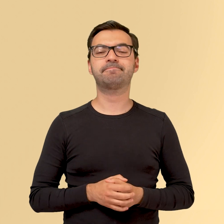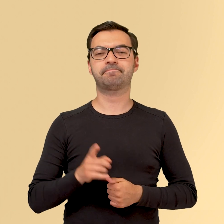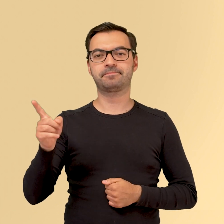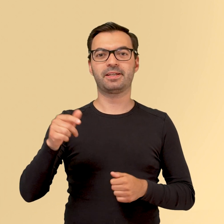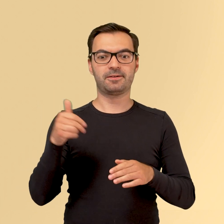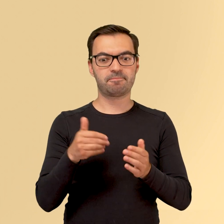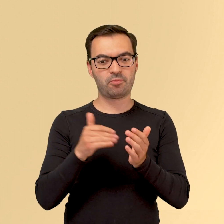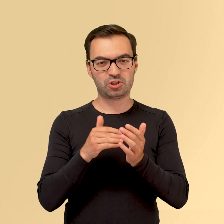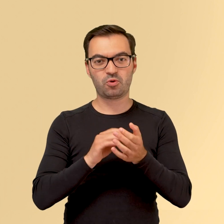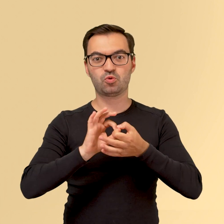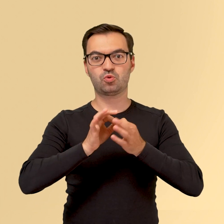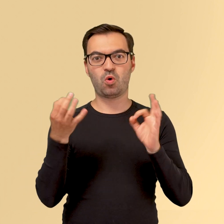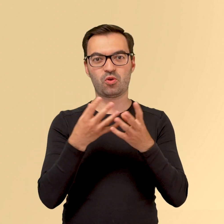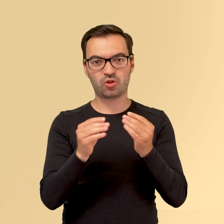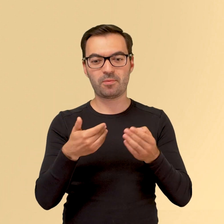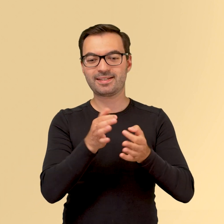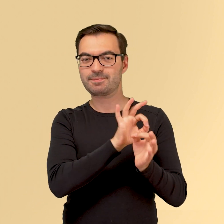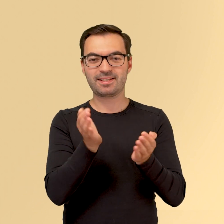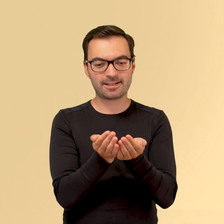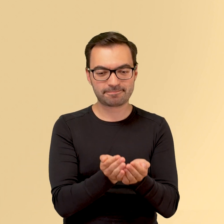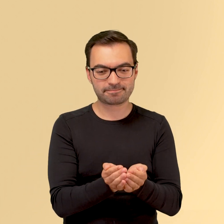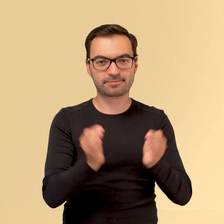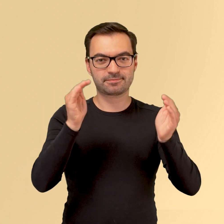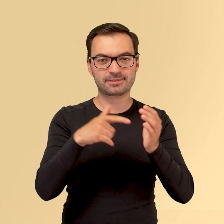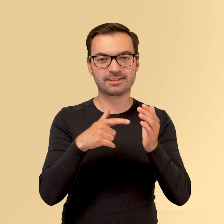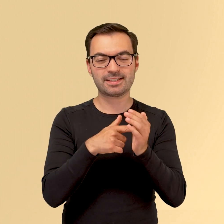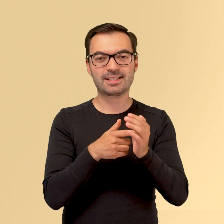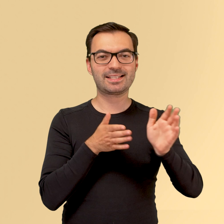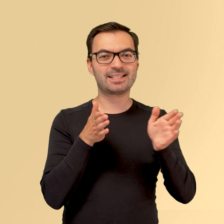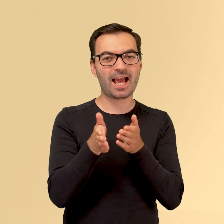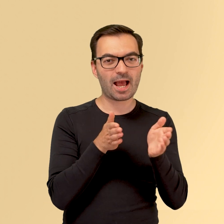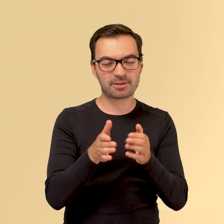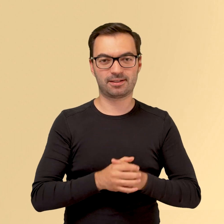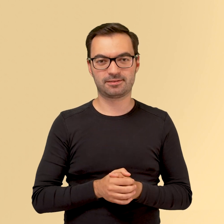odpowiedniej twardości ceramicznych tygli do topienia złota.